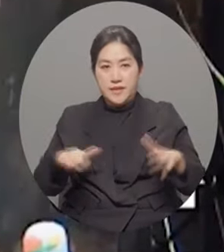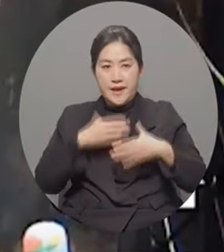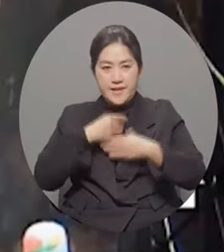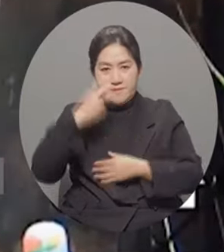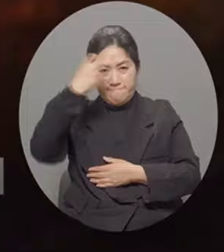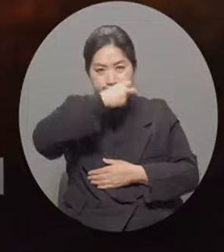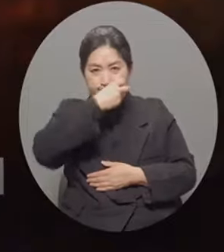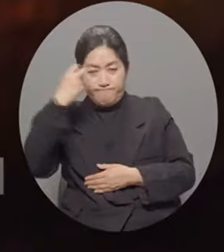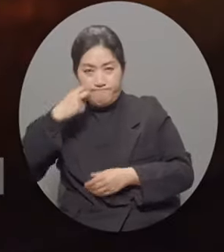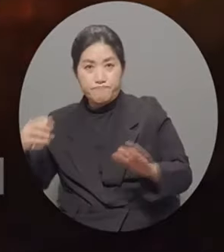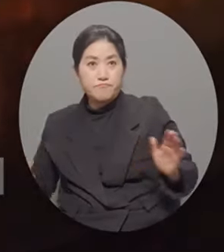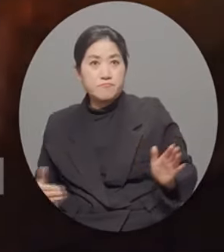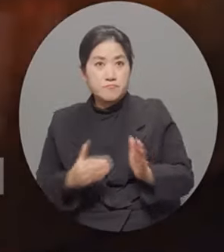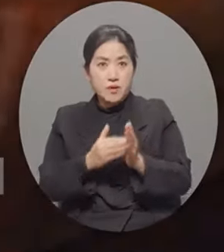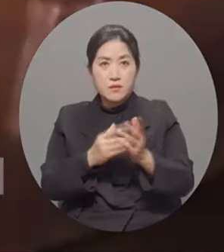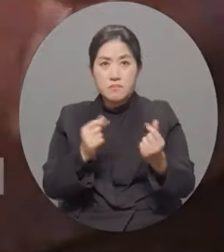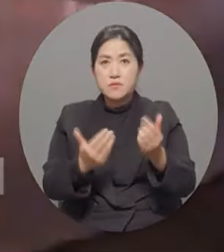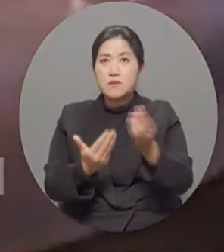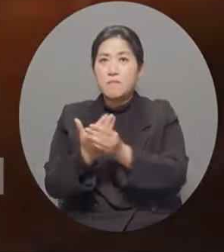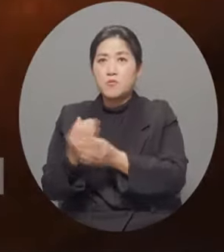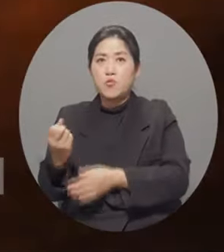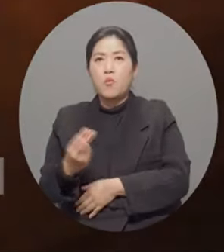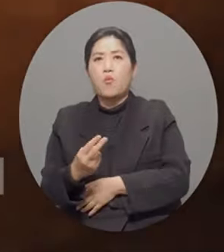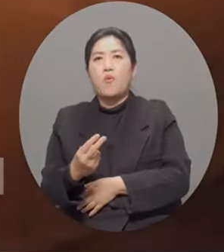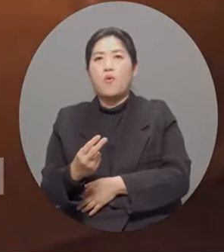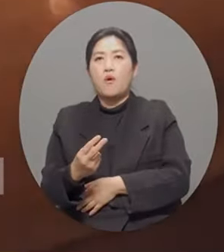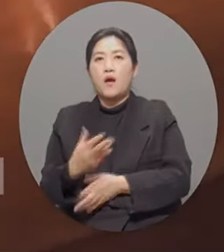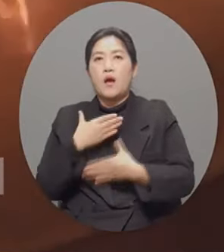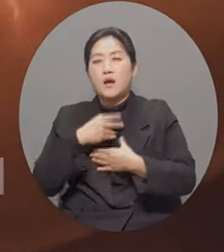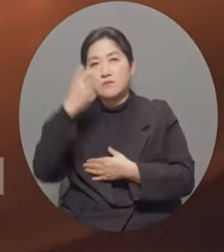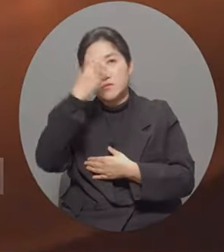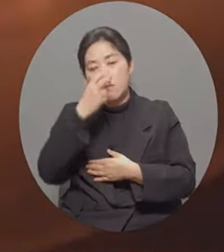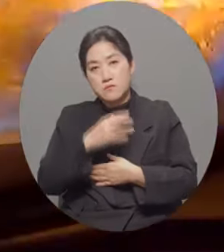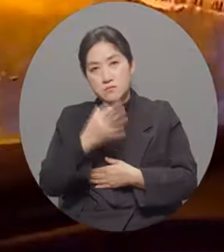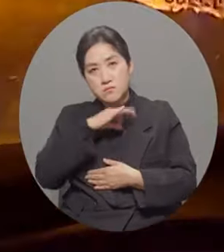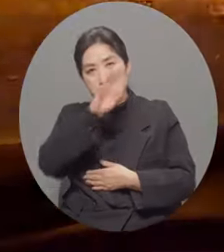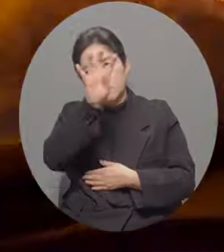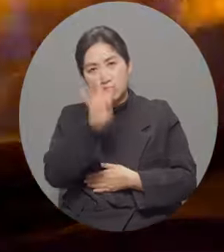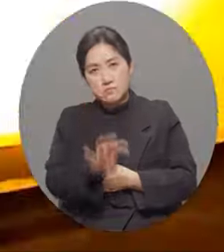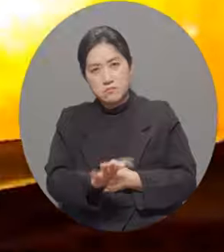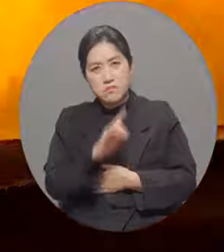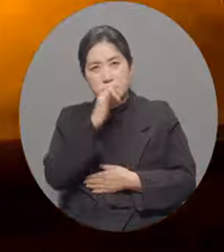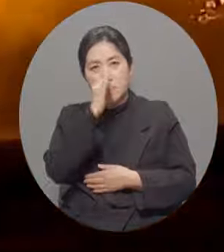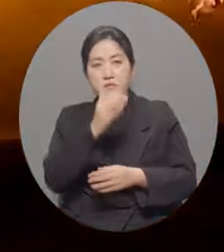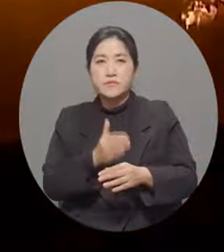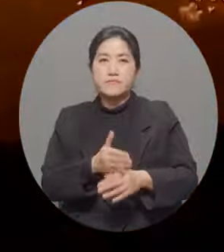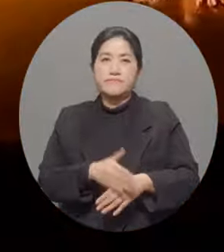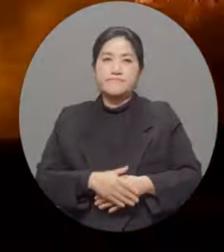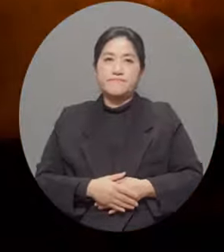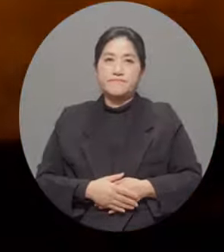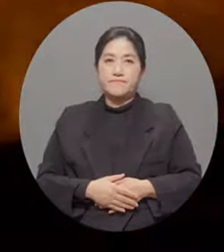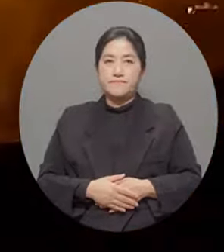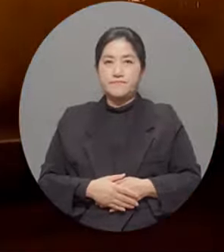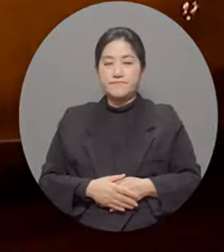(기자) 평창 가스 누출 폭발 사고 이후 정부는 대대적인 안전 점검을 벌였지만 비슷한 사고가 재발하면서 안전 점검 실효성에도 의문이 제기되고 있습니다.